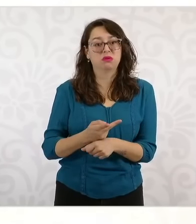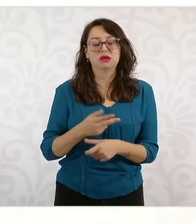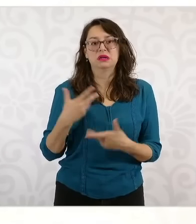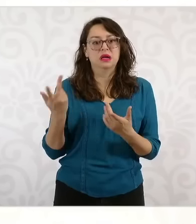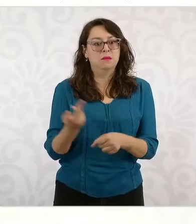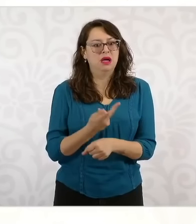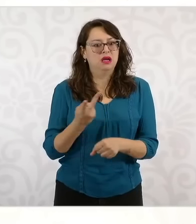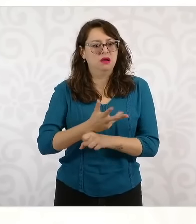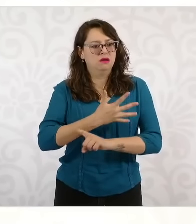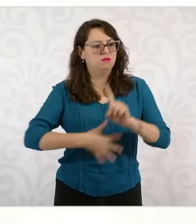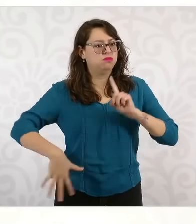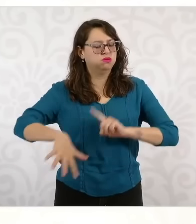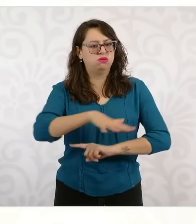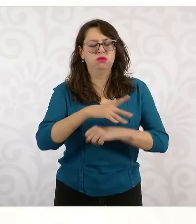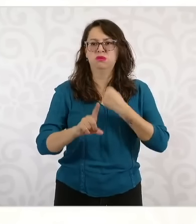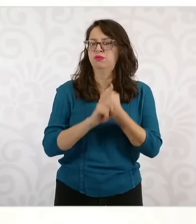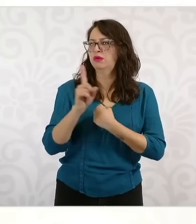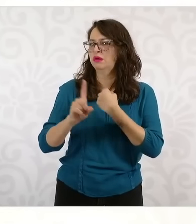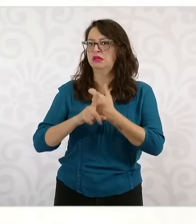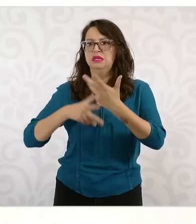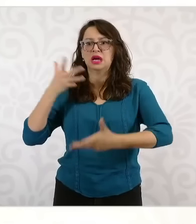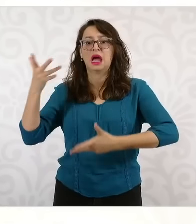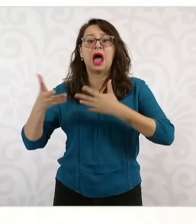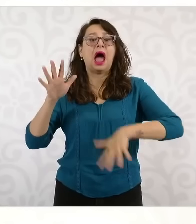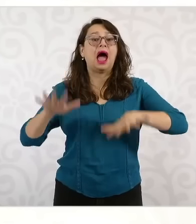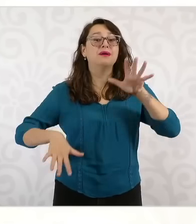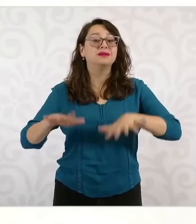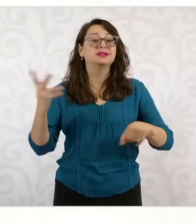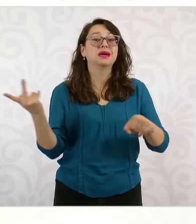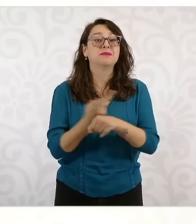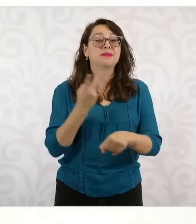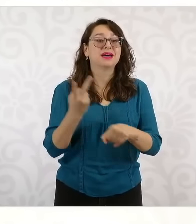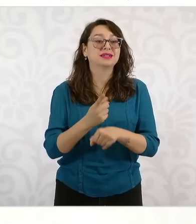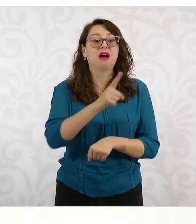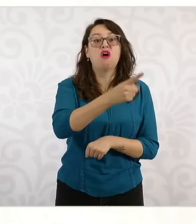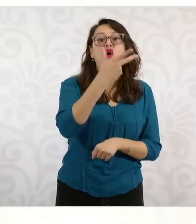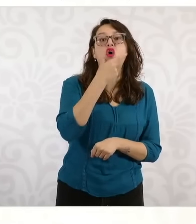además muchas veces utilizaban a las mujeres nada más como prestanombres para sacar los créditos y